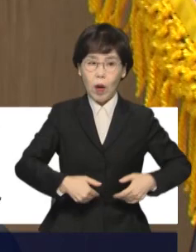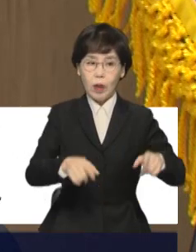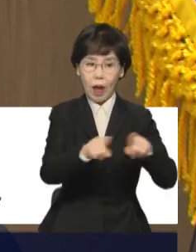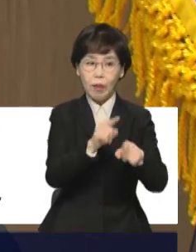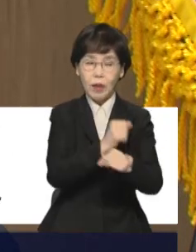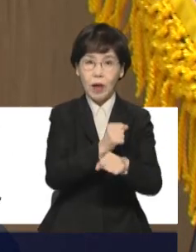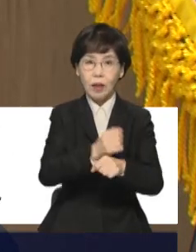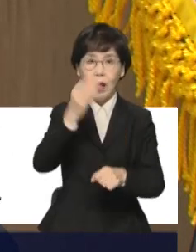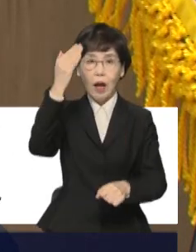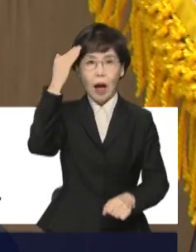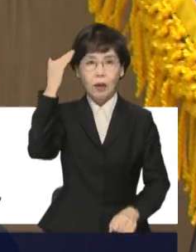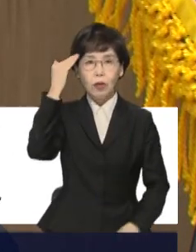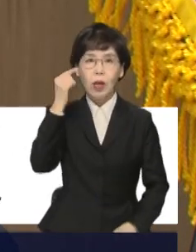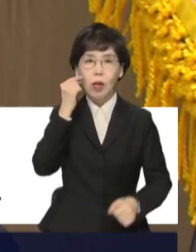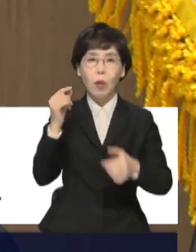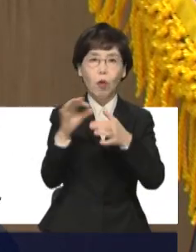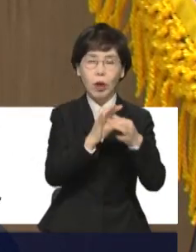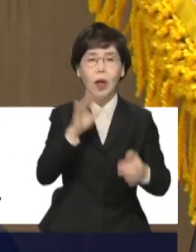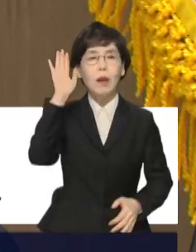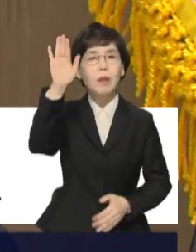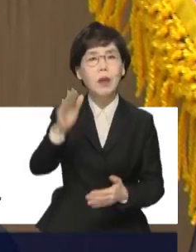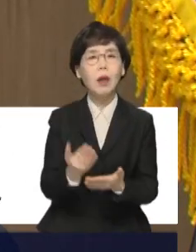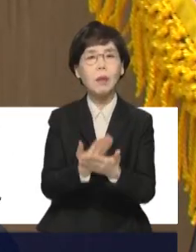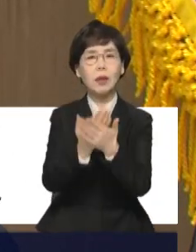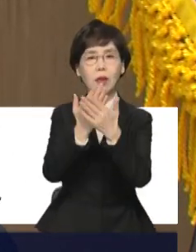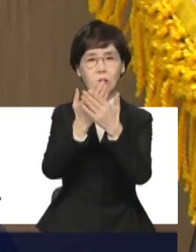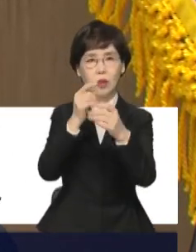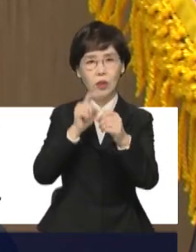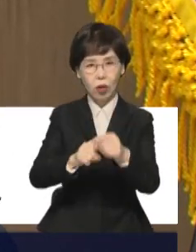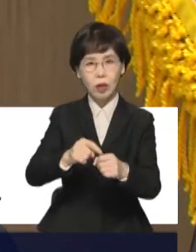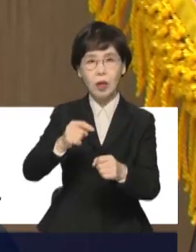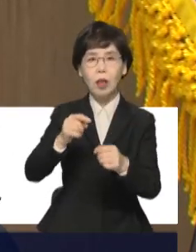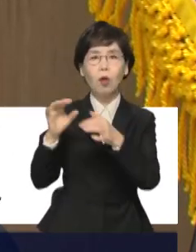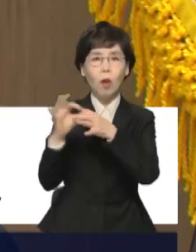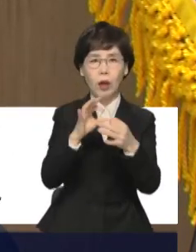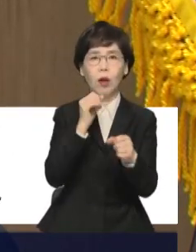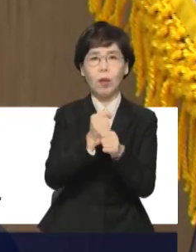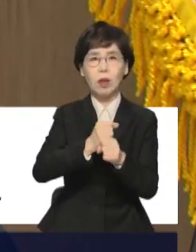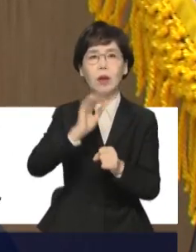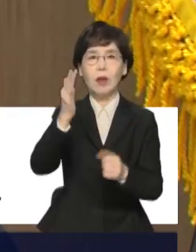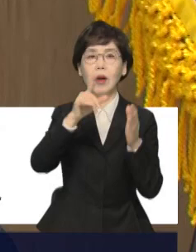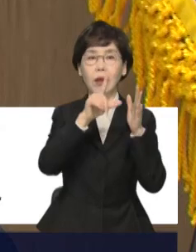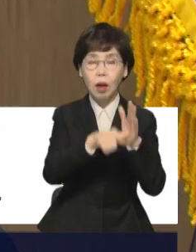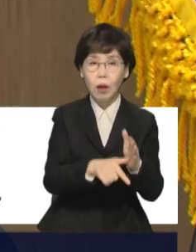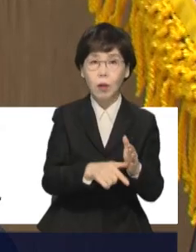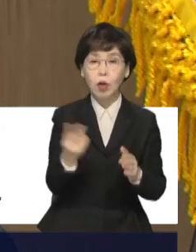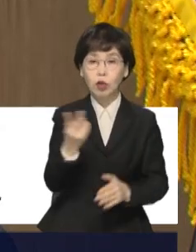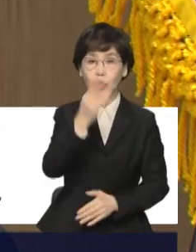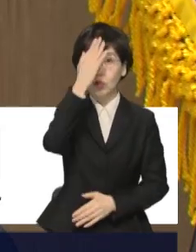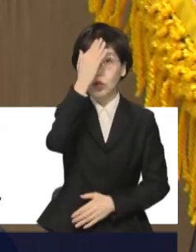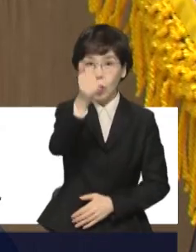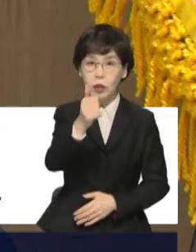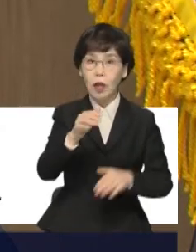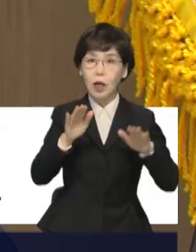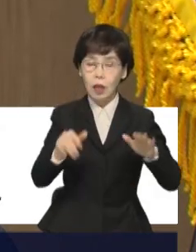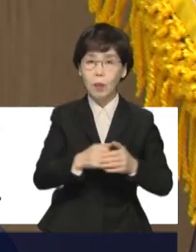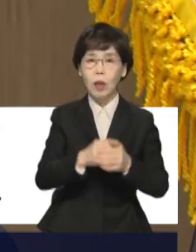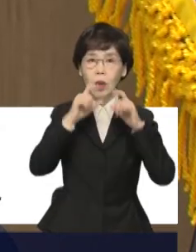미래지향적인 관계로 만들어 나아가야 할 때라고 하면서 양국 정상의 이번 선언이